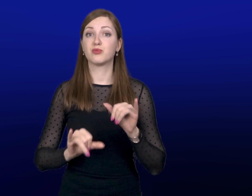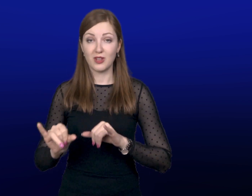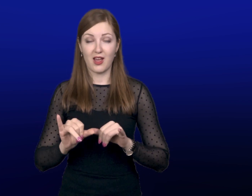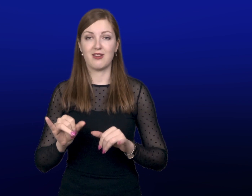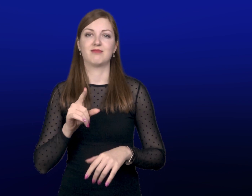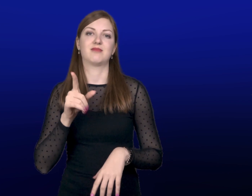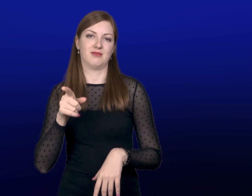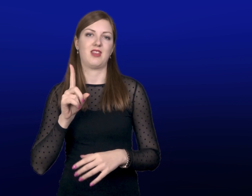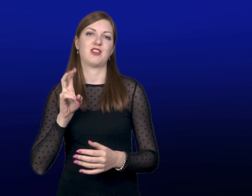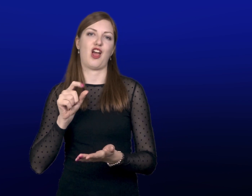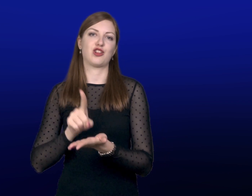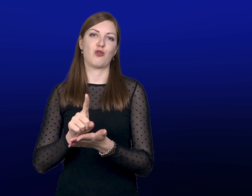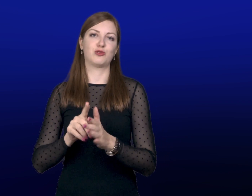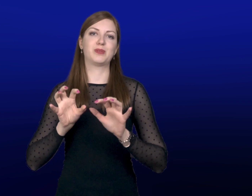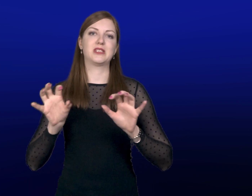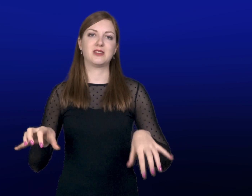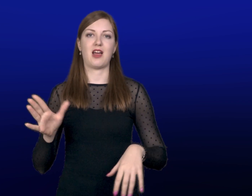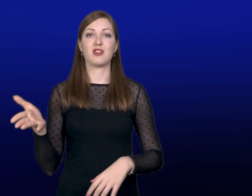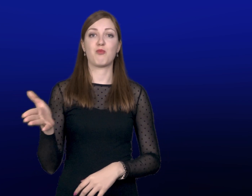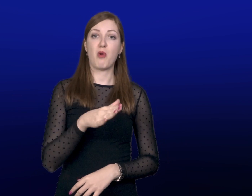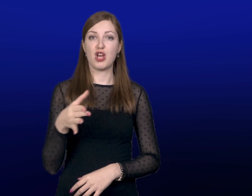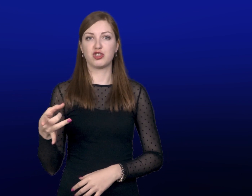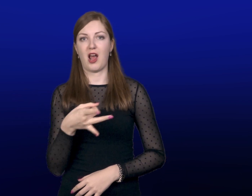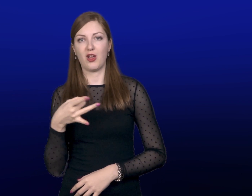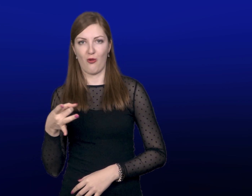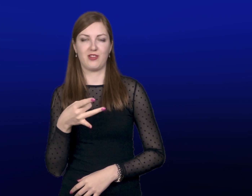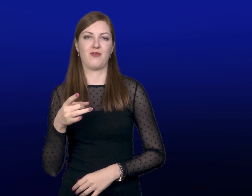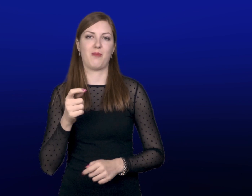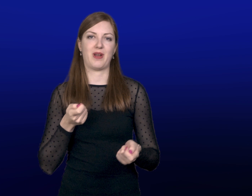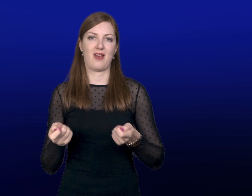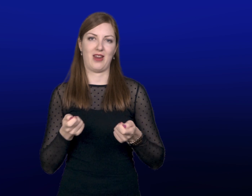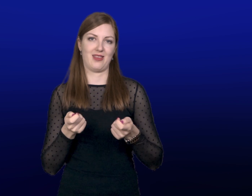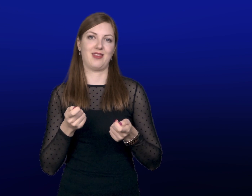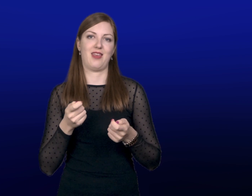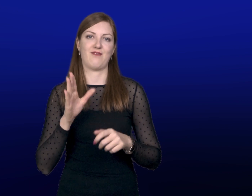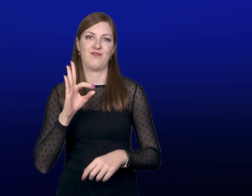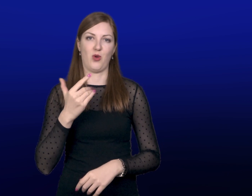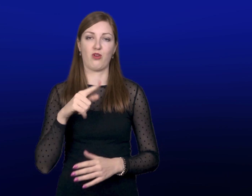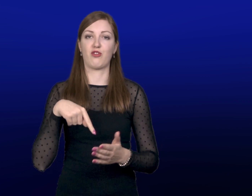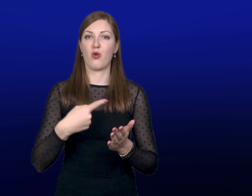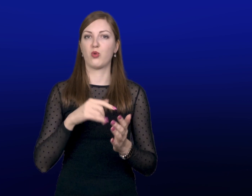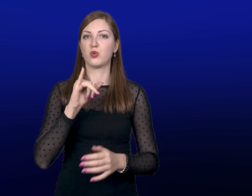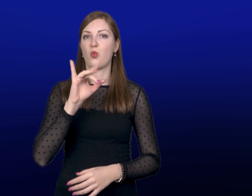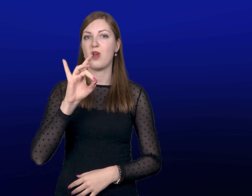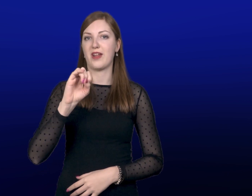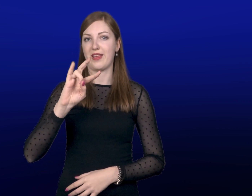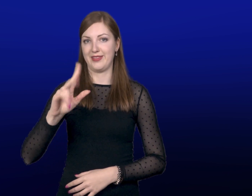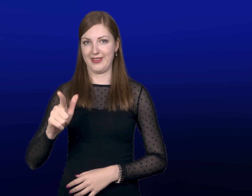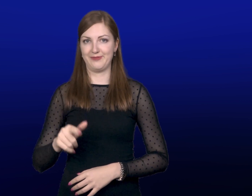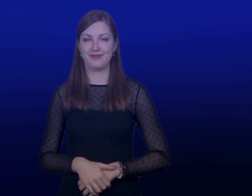в должности председателя межрайонного правления ВОГ в г. Урень.